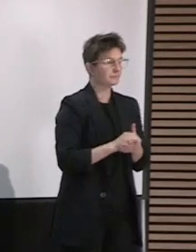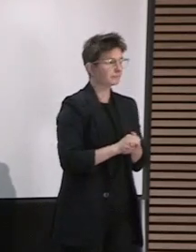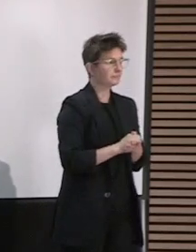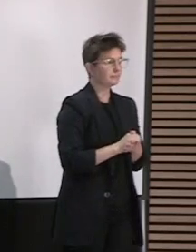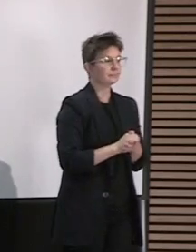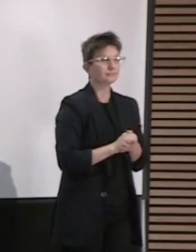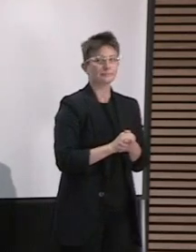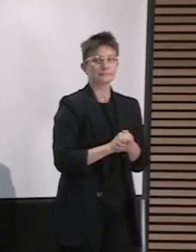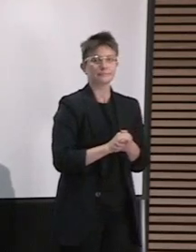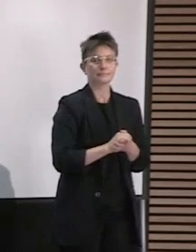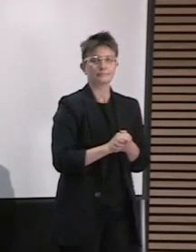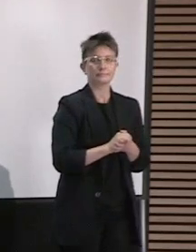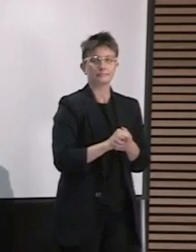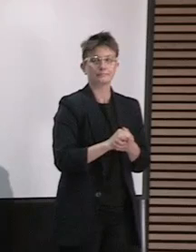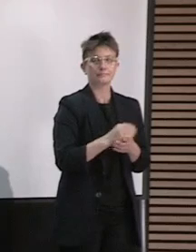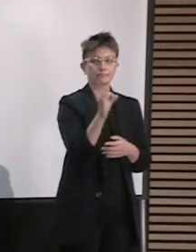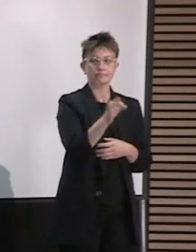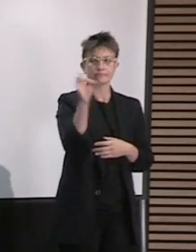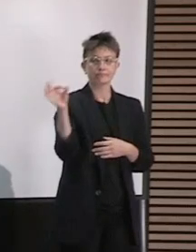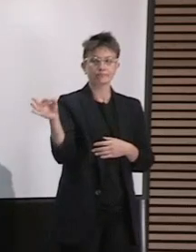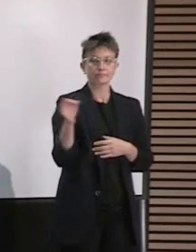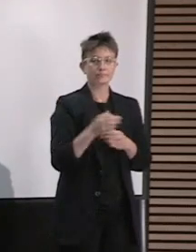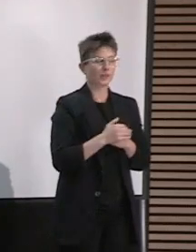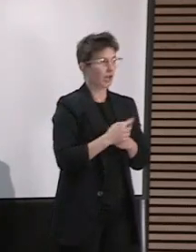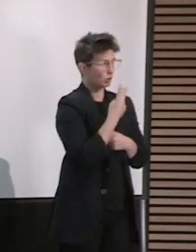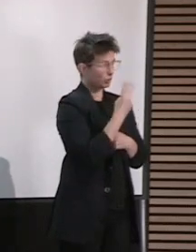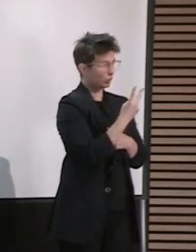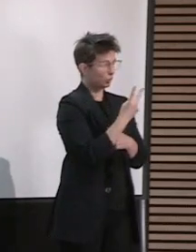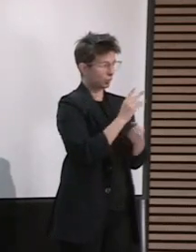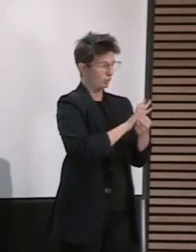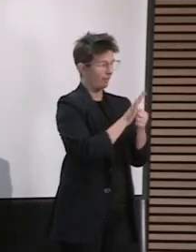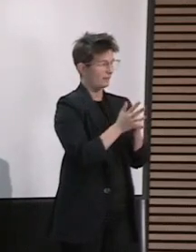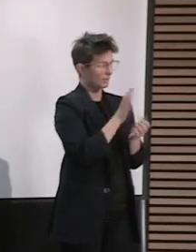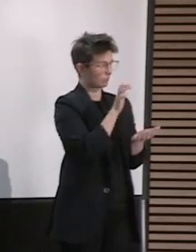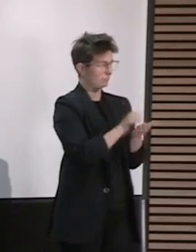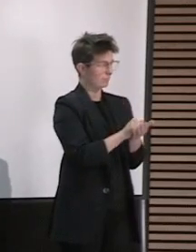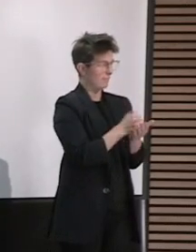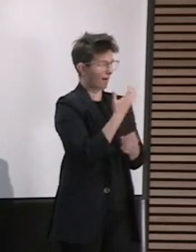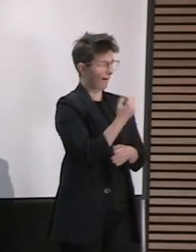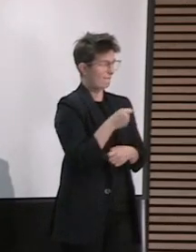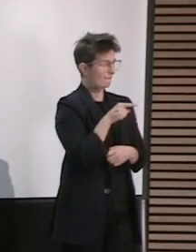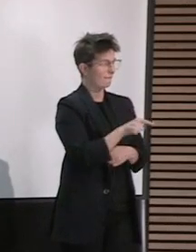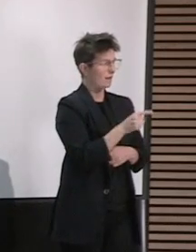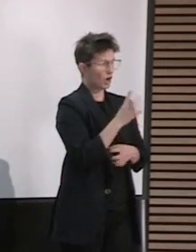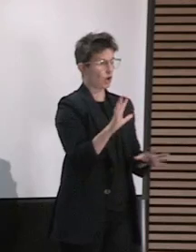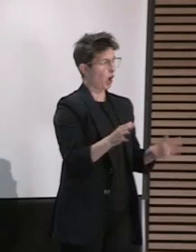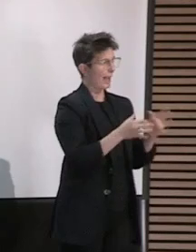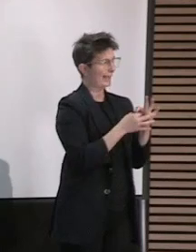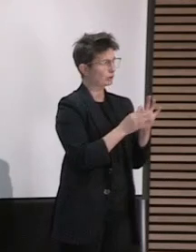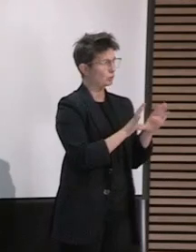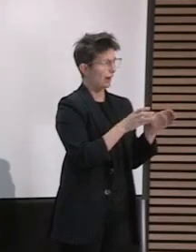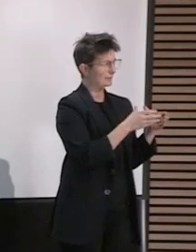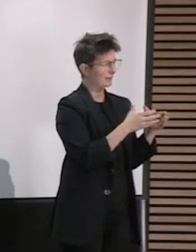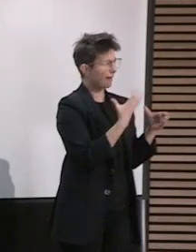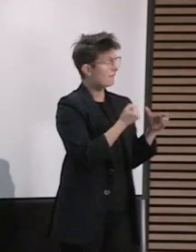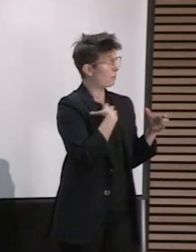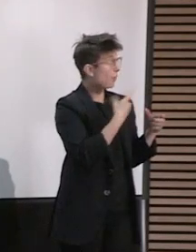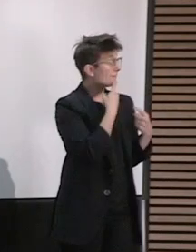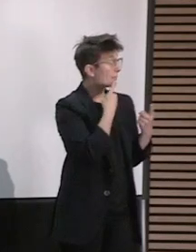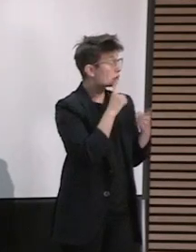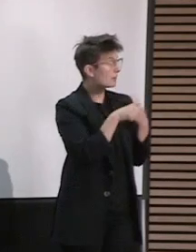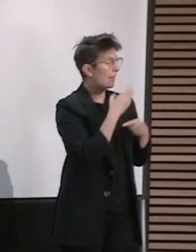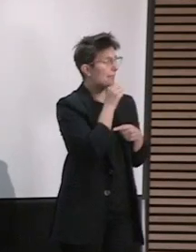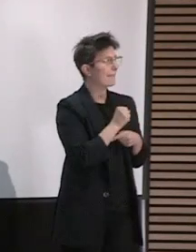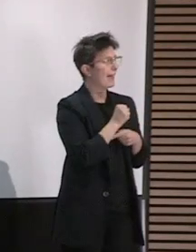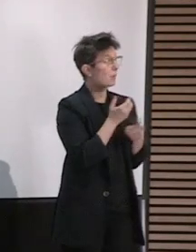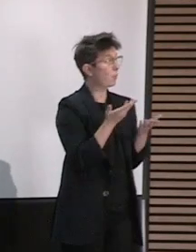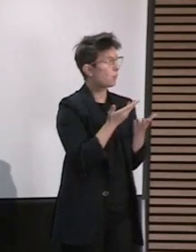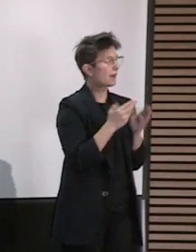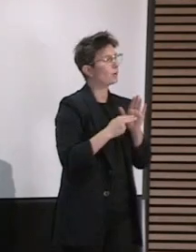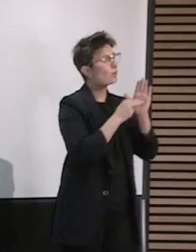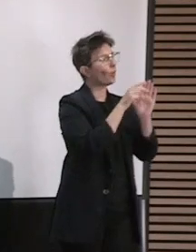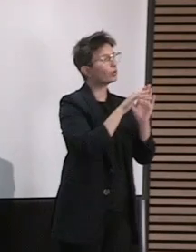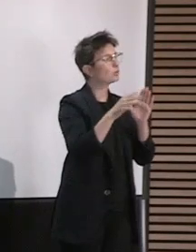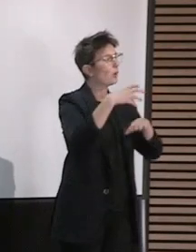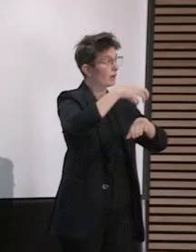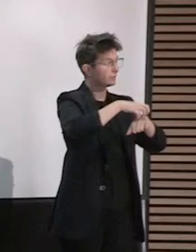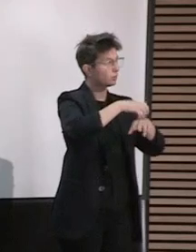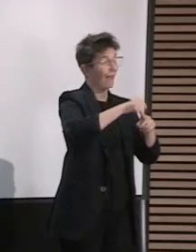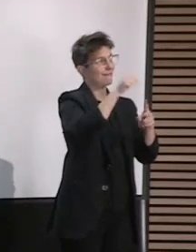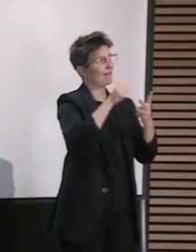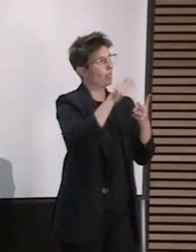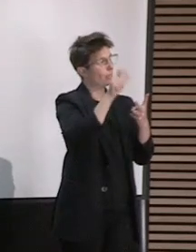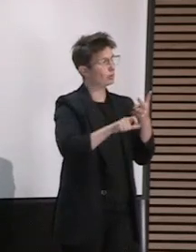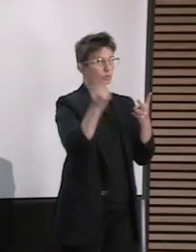hikoi nga taakuta i te Whare